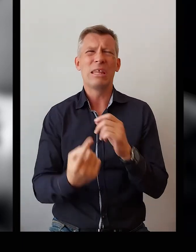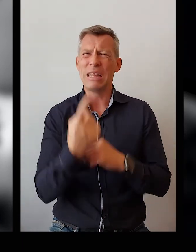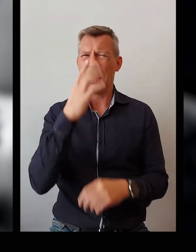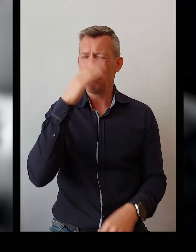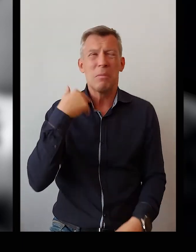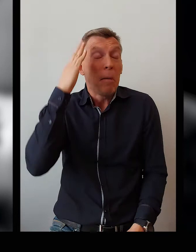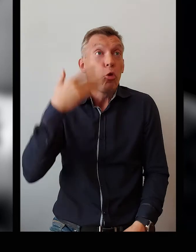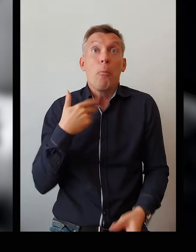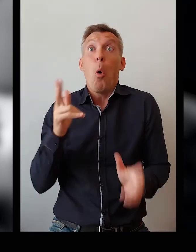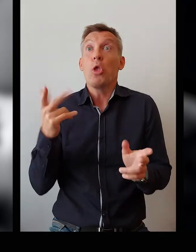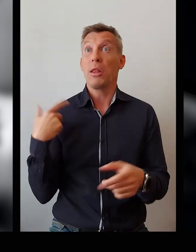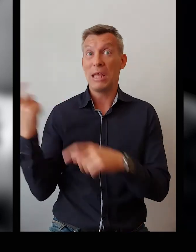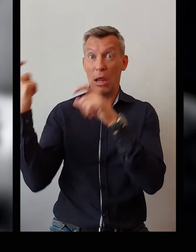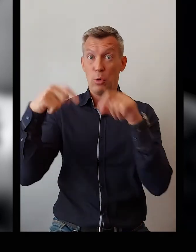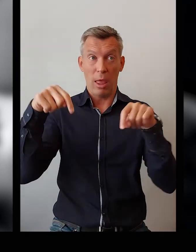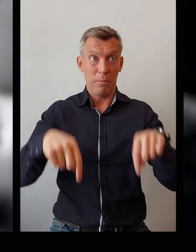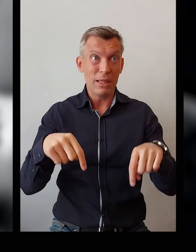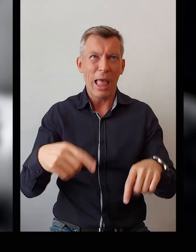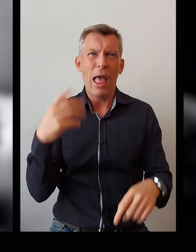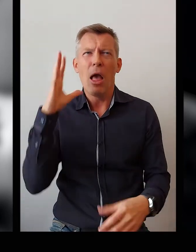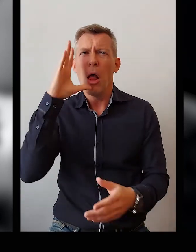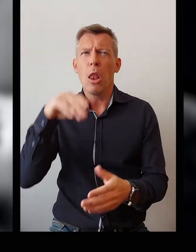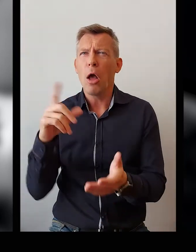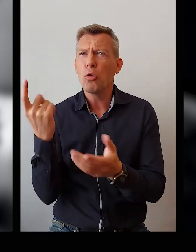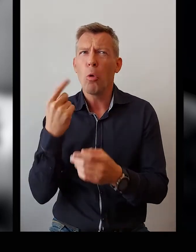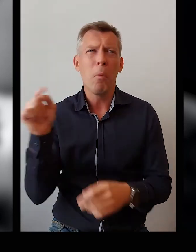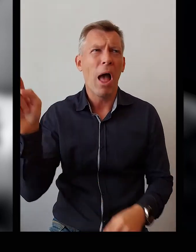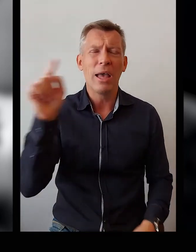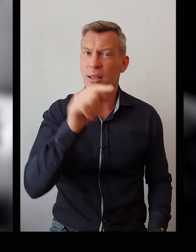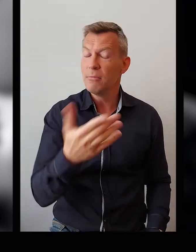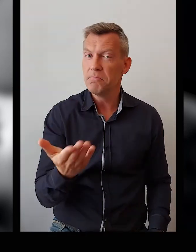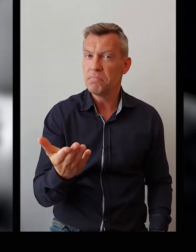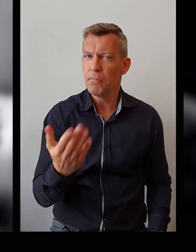nem tudom hogyan kerültem ide lakosztályait őrzöm.